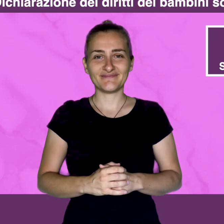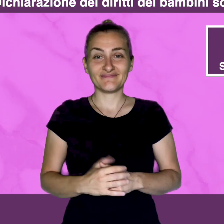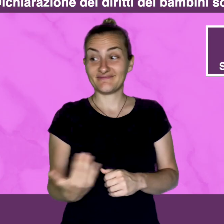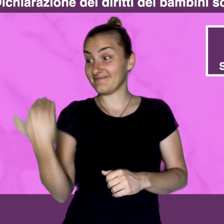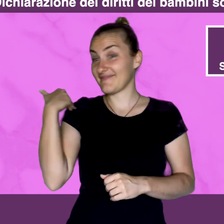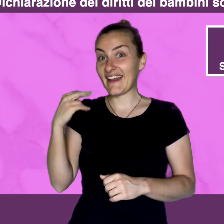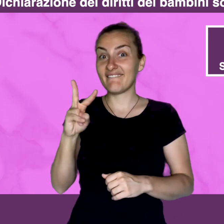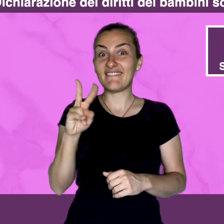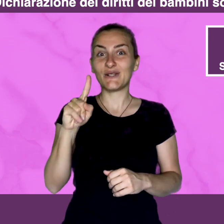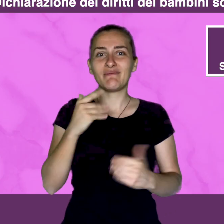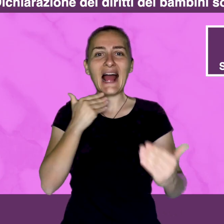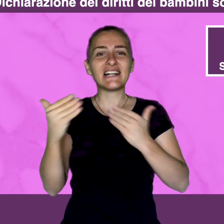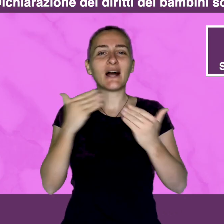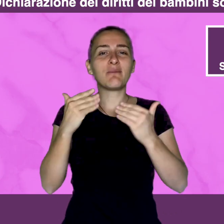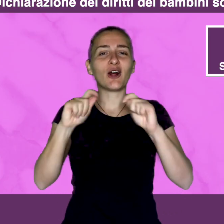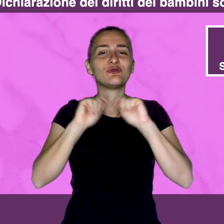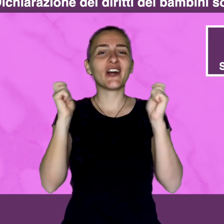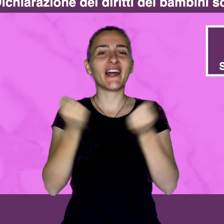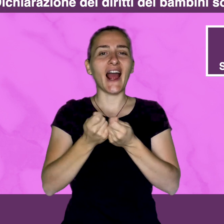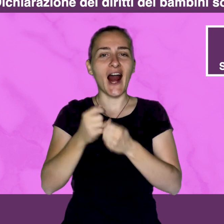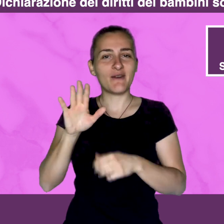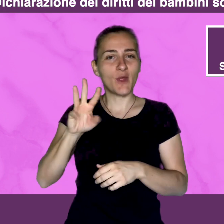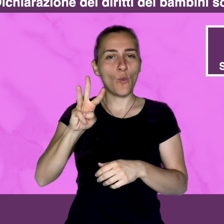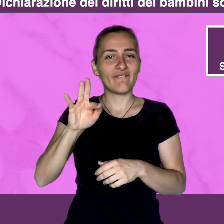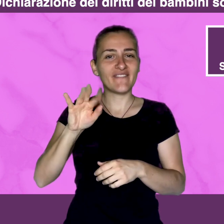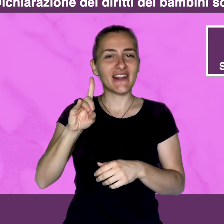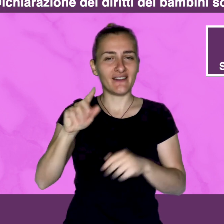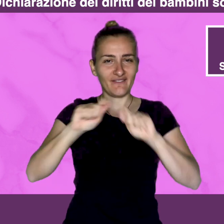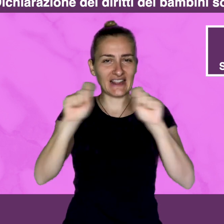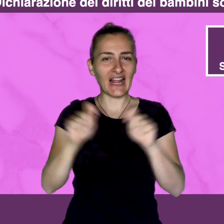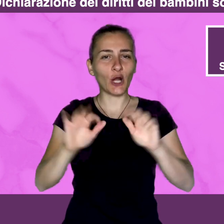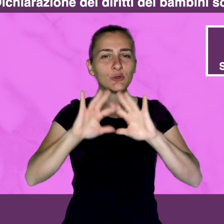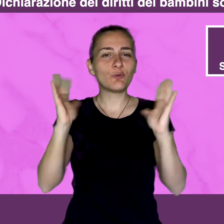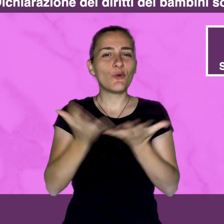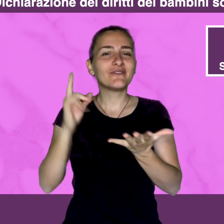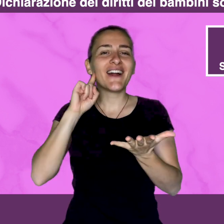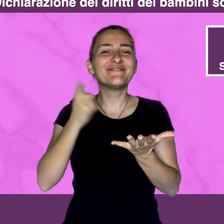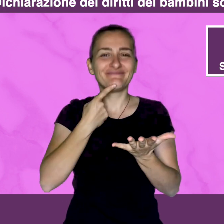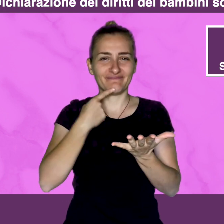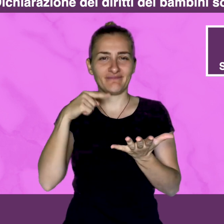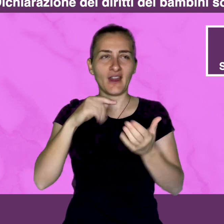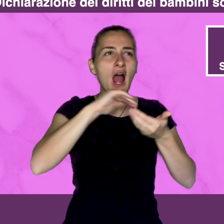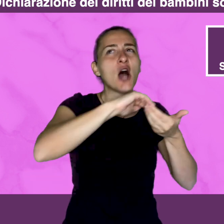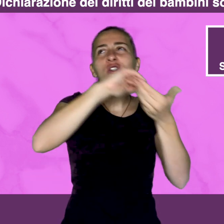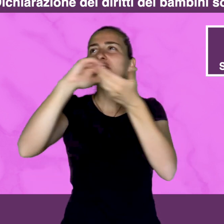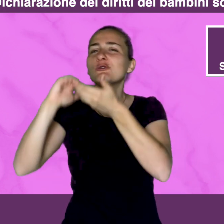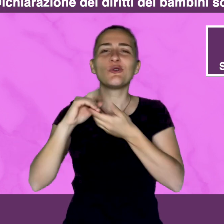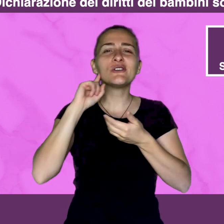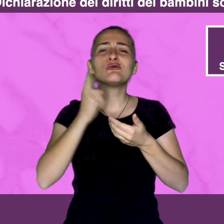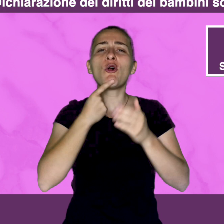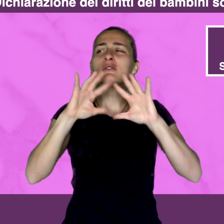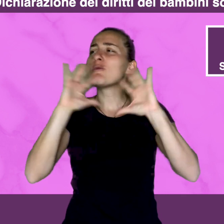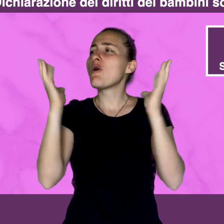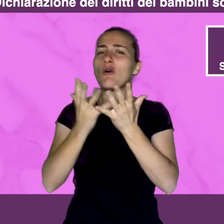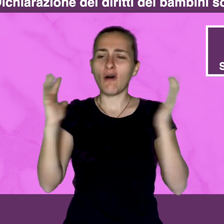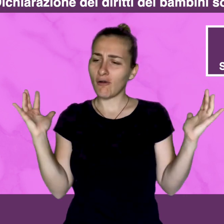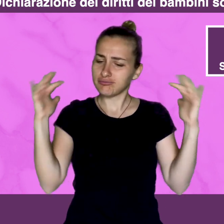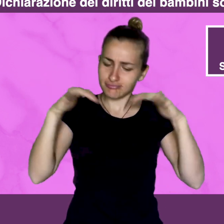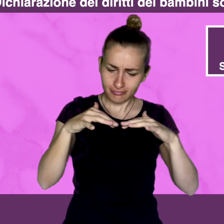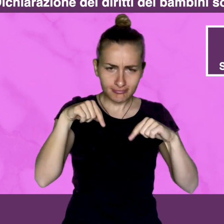La XXI Assemblea Generale della WFD (Federazione Mondiale dei Sordi), dove si sono riunite tutte le associazioni nazionali dei sordi di tutto il mondo,